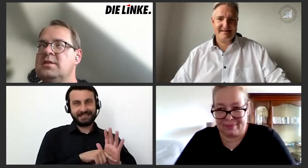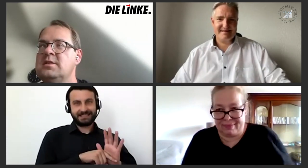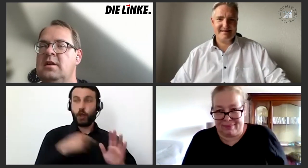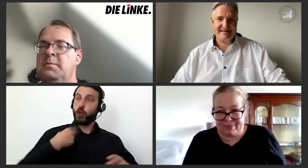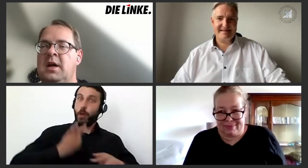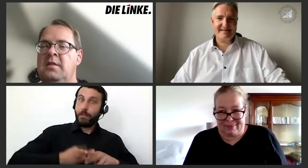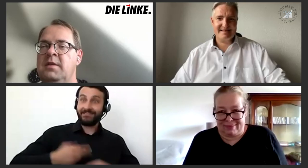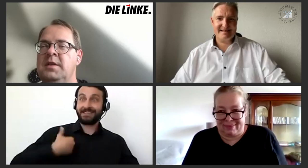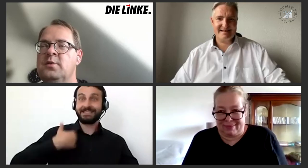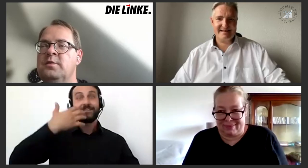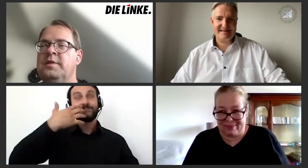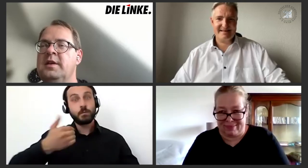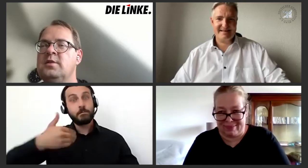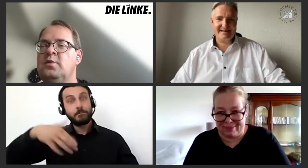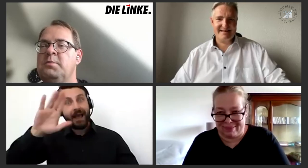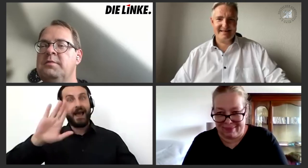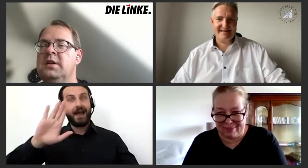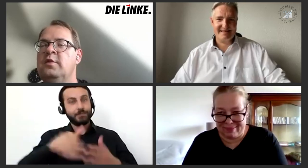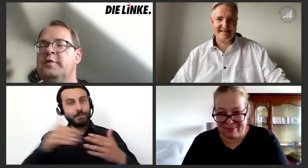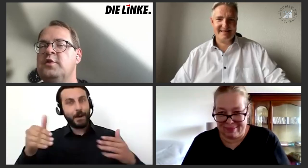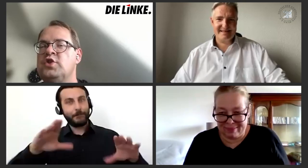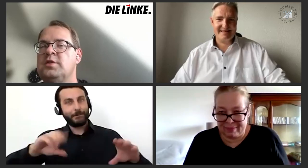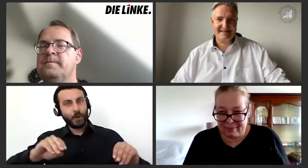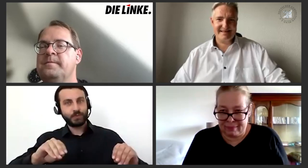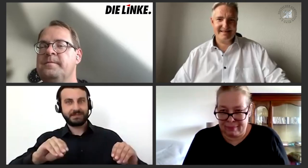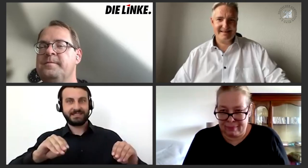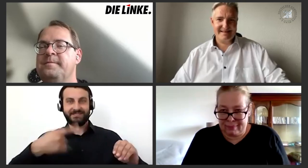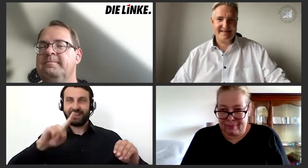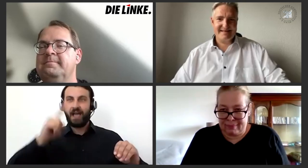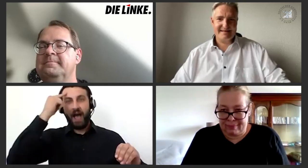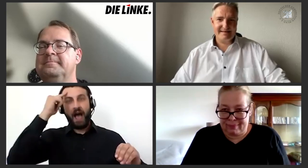wünscht, dass man eigentlich mehr anwendet und vielleicht auch mal wieder auffrischt.